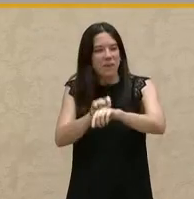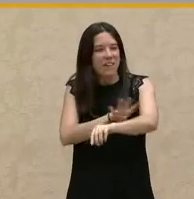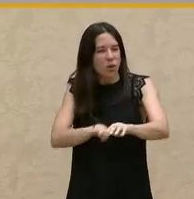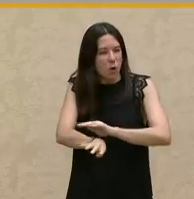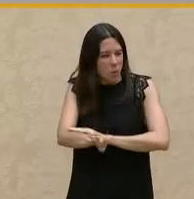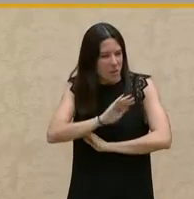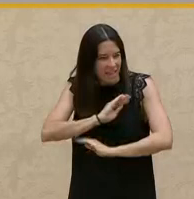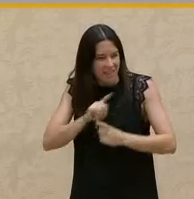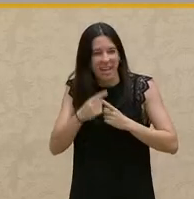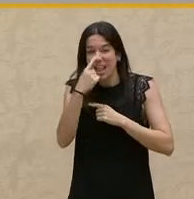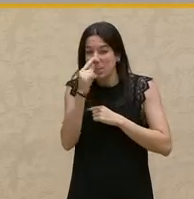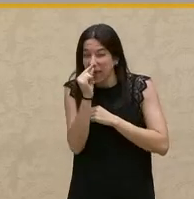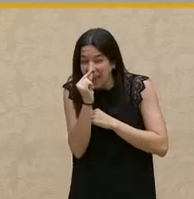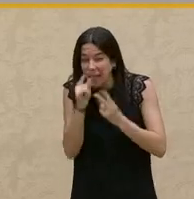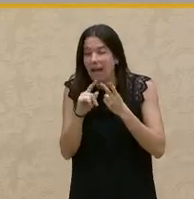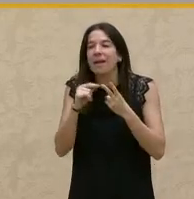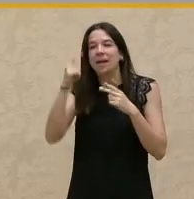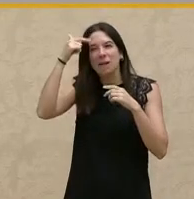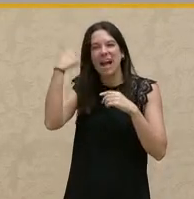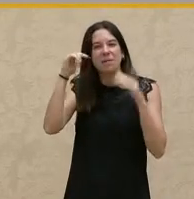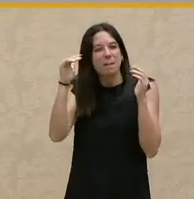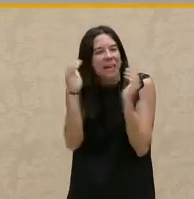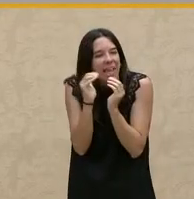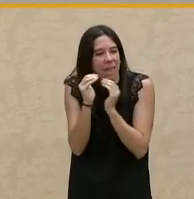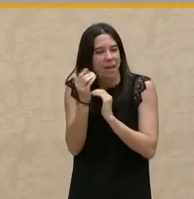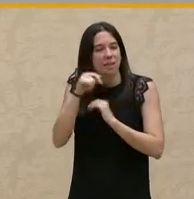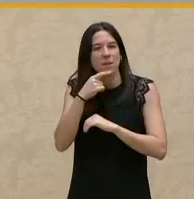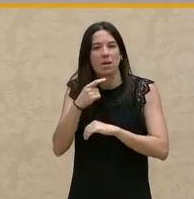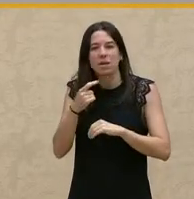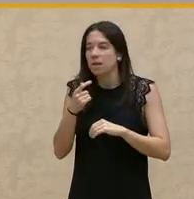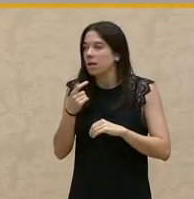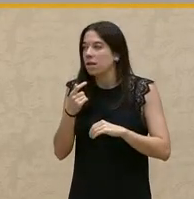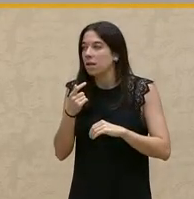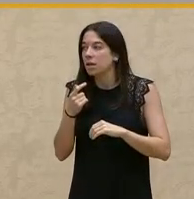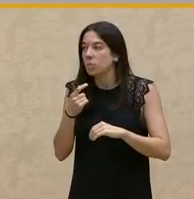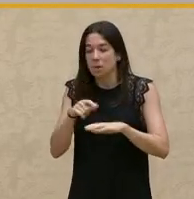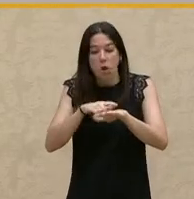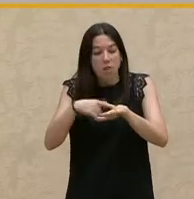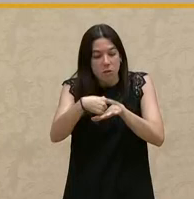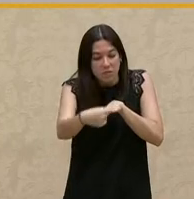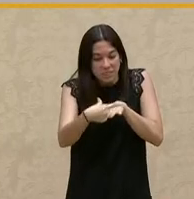microcefalia y a veces problemas en las extremidades, hasta falta de dedos. Los